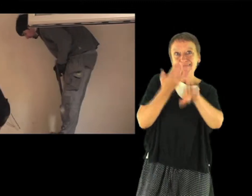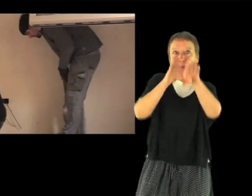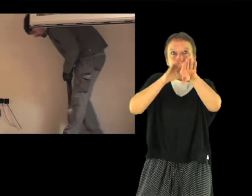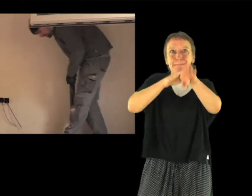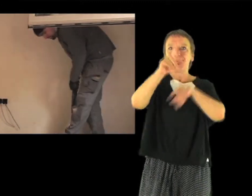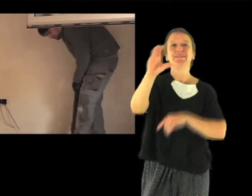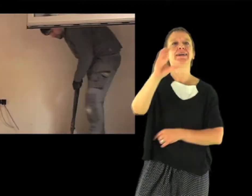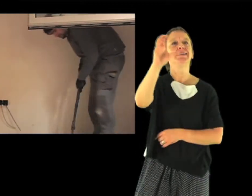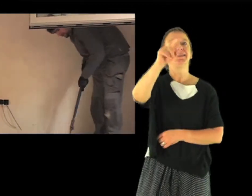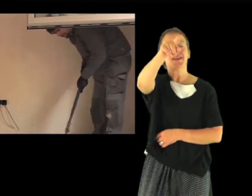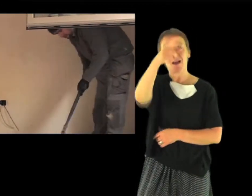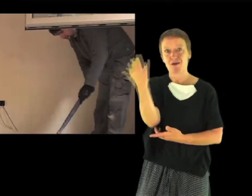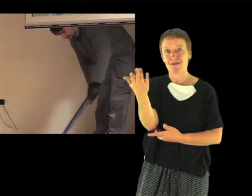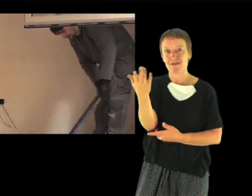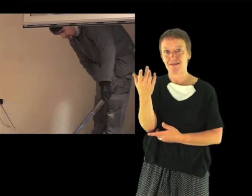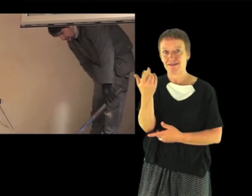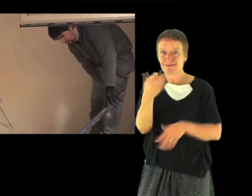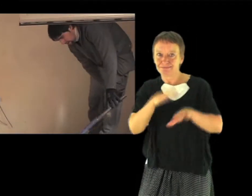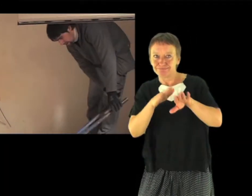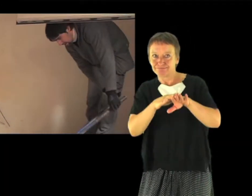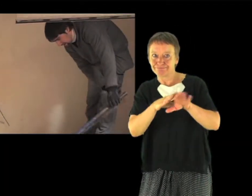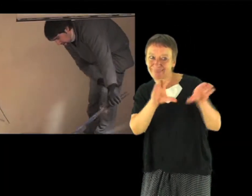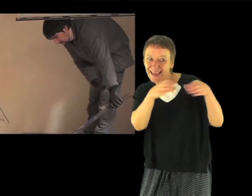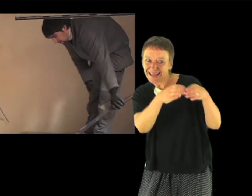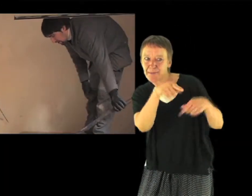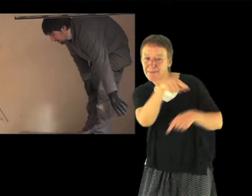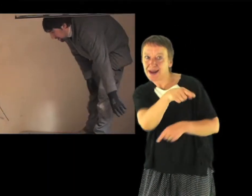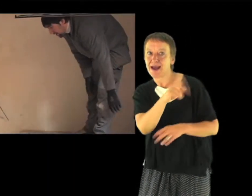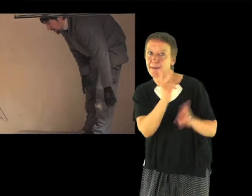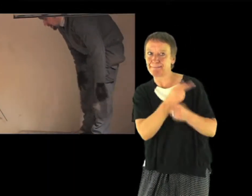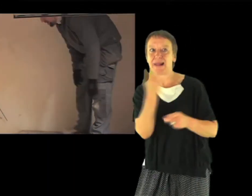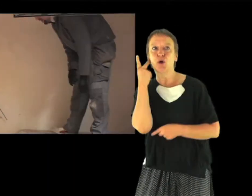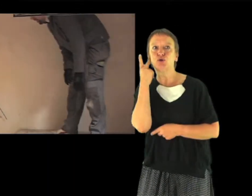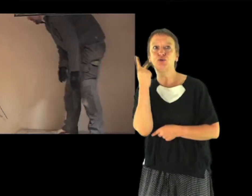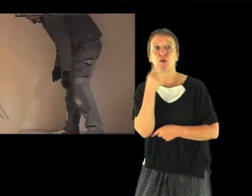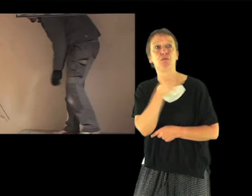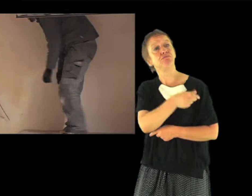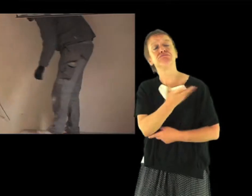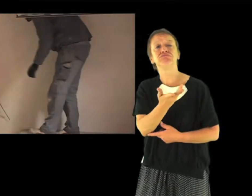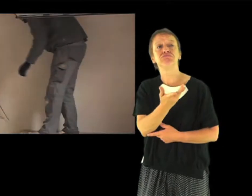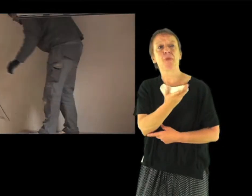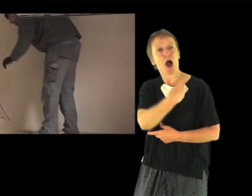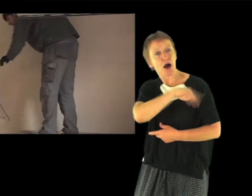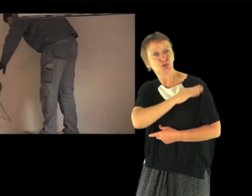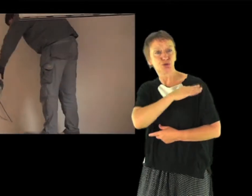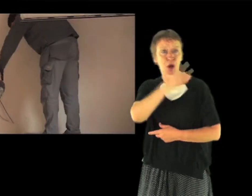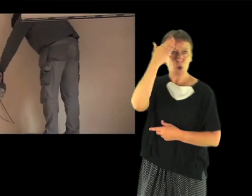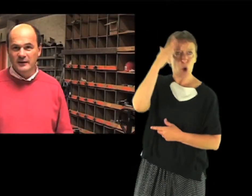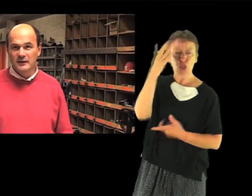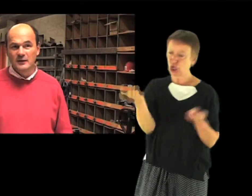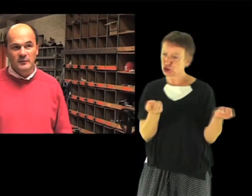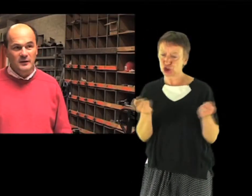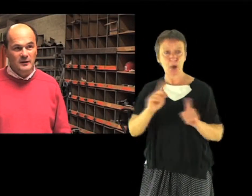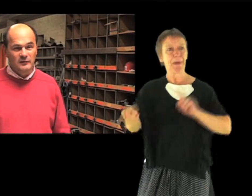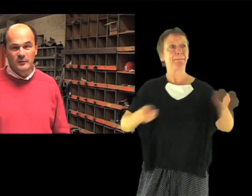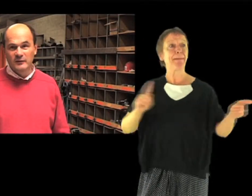que dans l'équipe, il y a un malentendant. C'est lui qui est responsable. Il sait ce qu'il a à faire. Il connait son travail